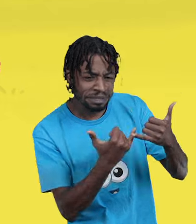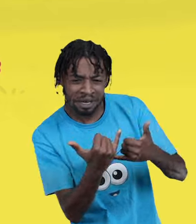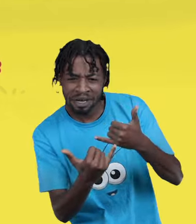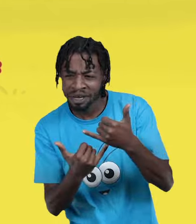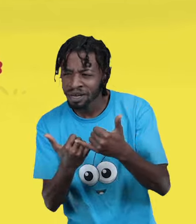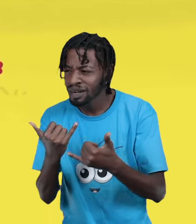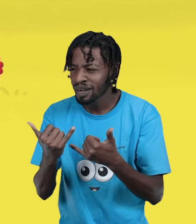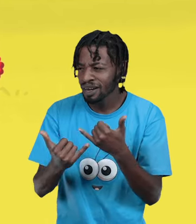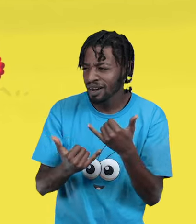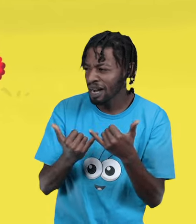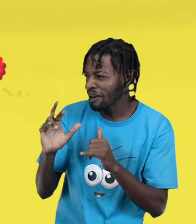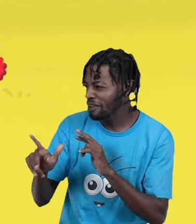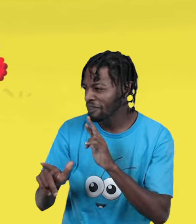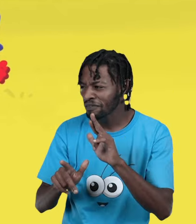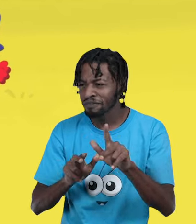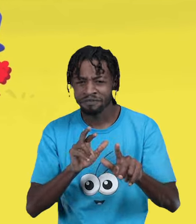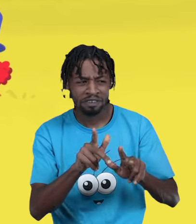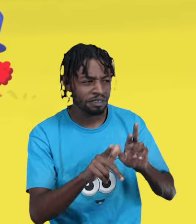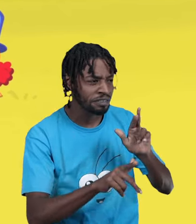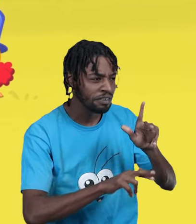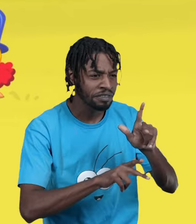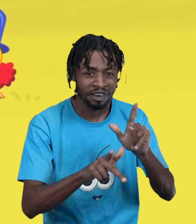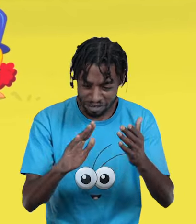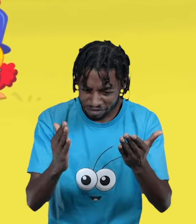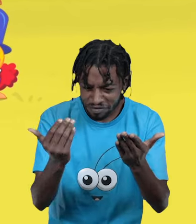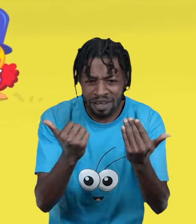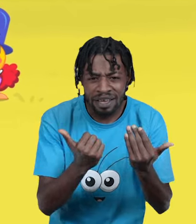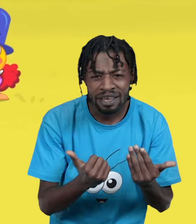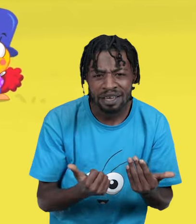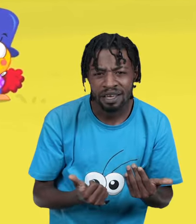Vem brincar com a diferença